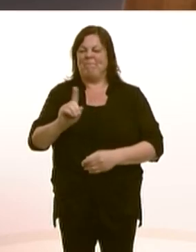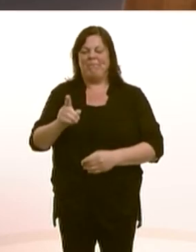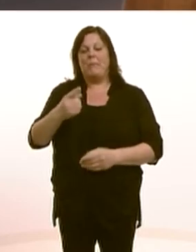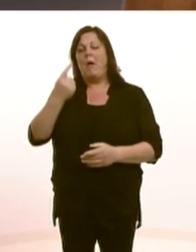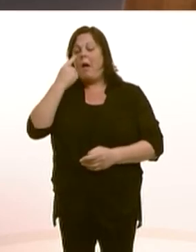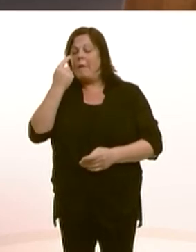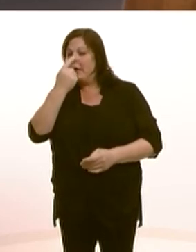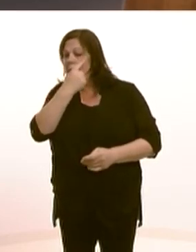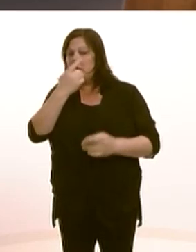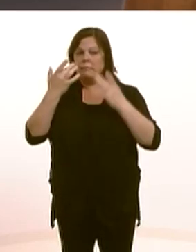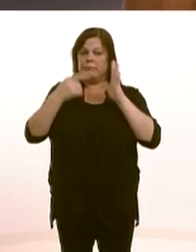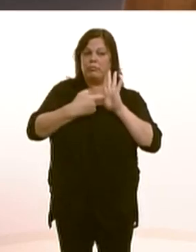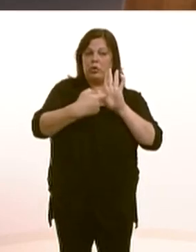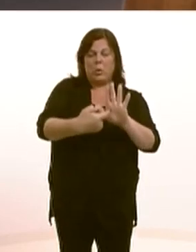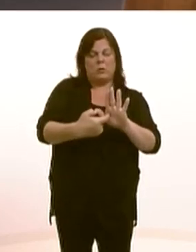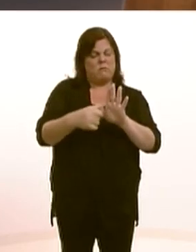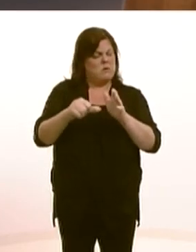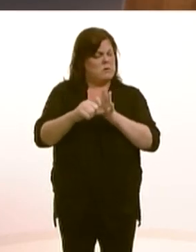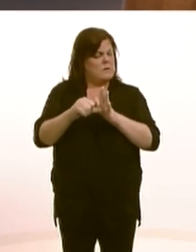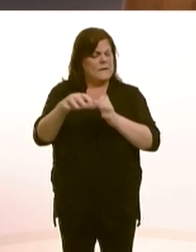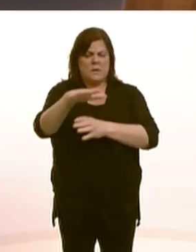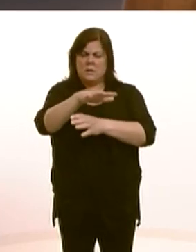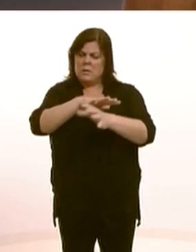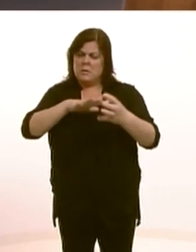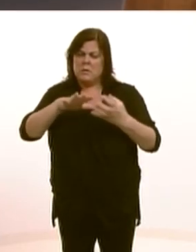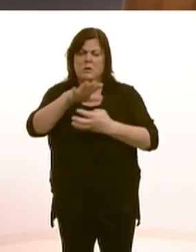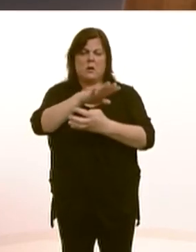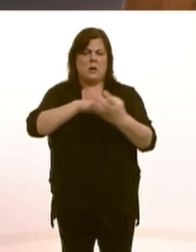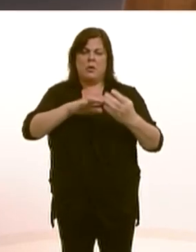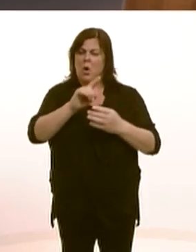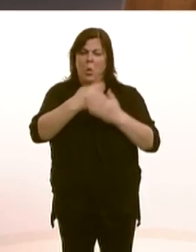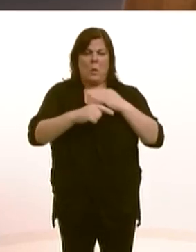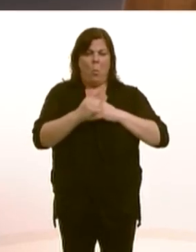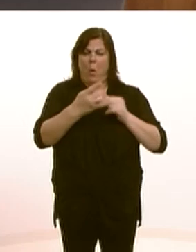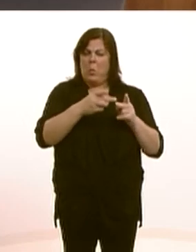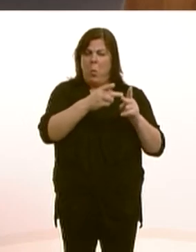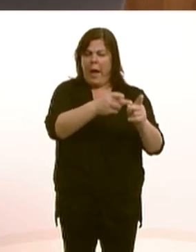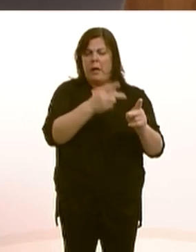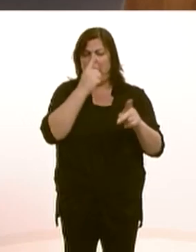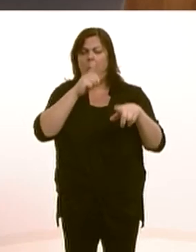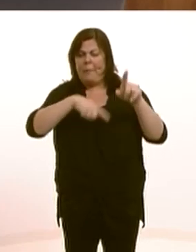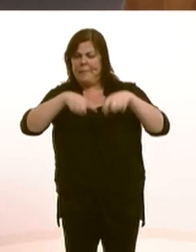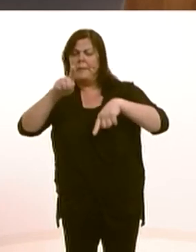Ond, wrth ddweud hynny, rydym wedi gweld lleihad, sydd iíw groesawu, wrth gwrs, yn nifer yr